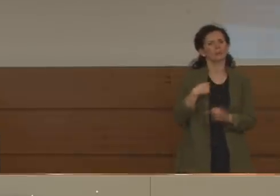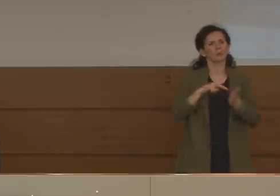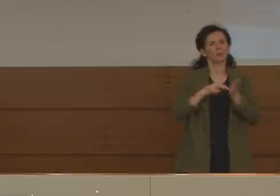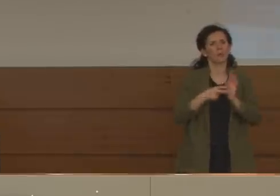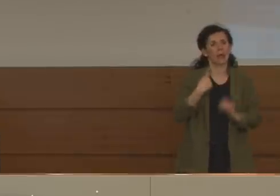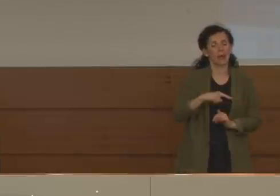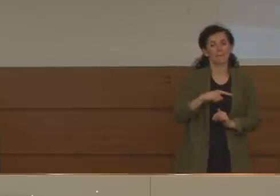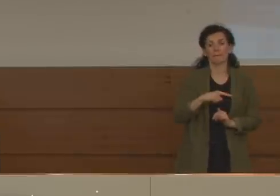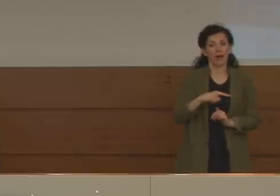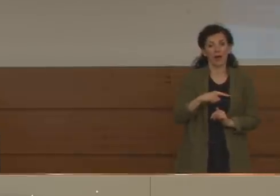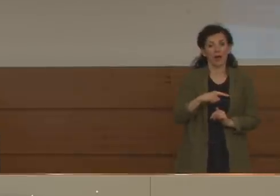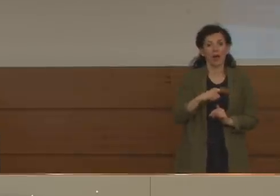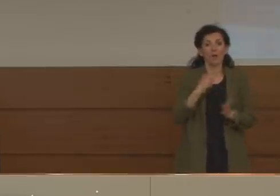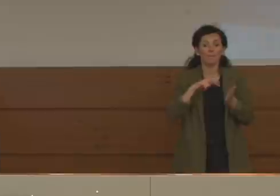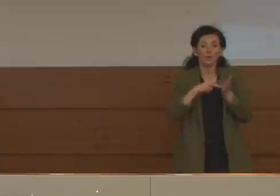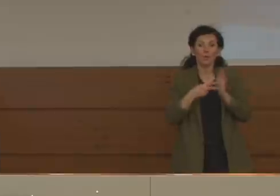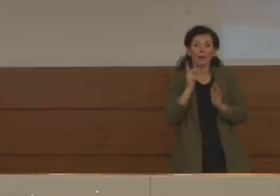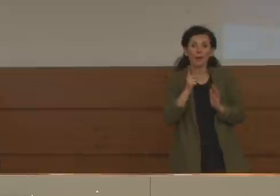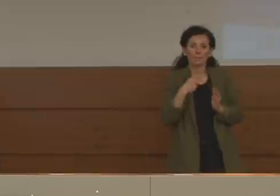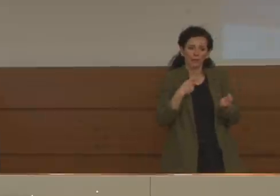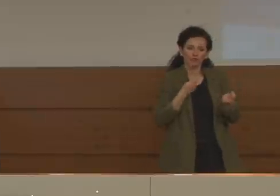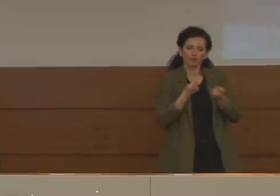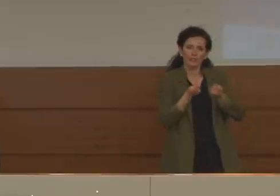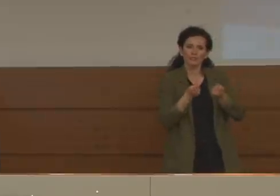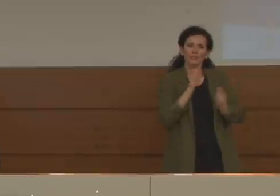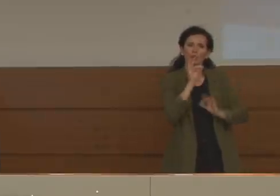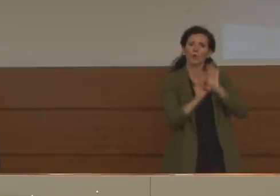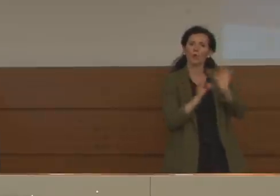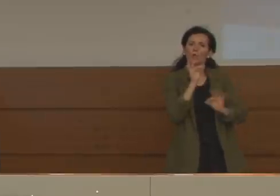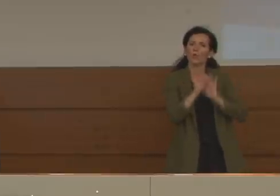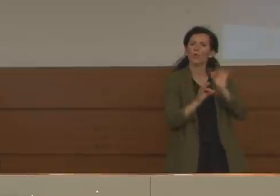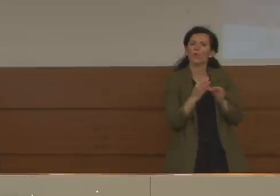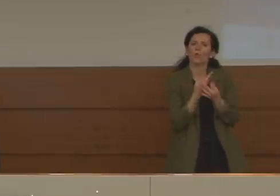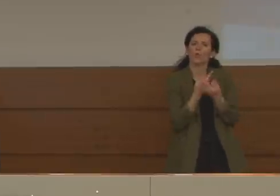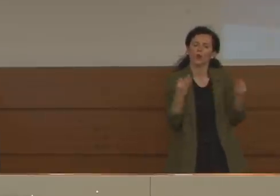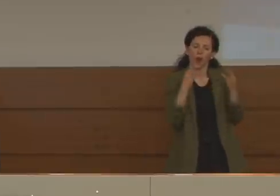Il problema era quello che dicevo prima, di curarle con attenzione.